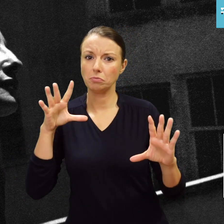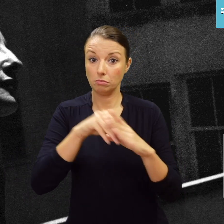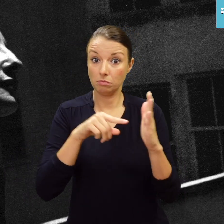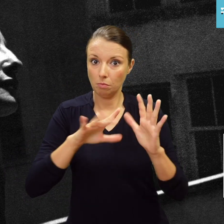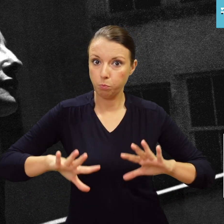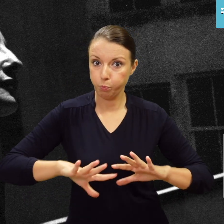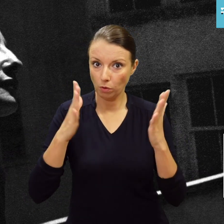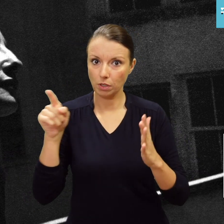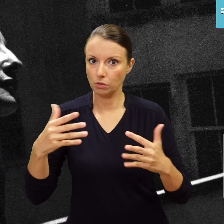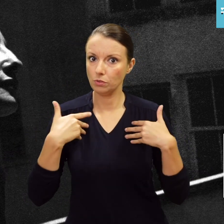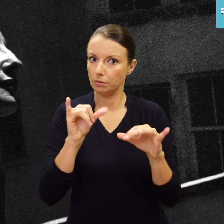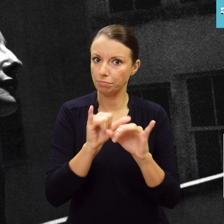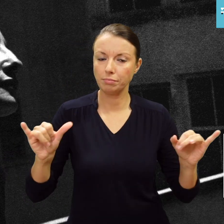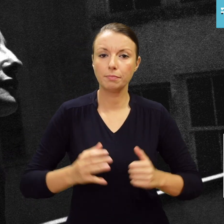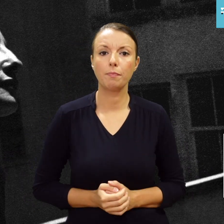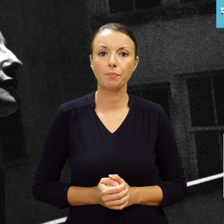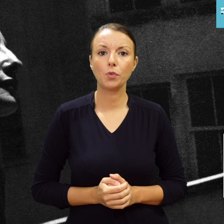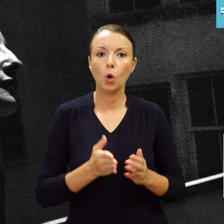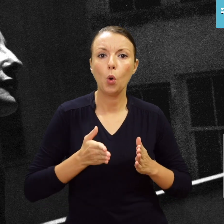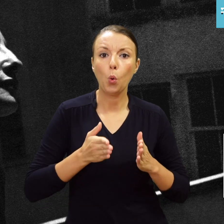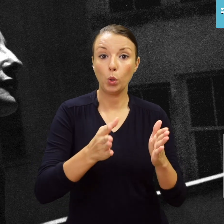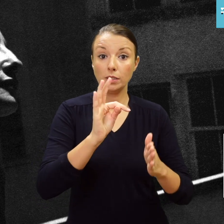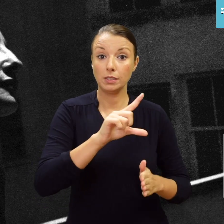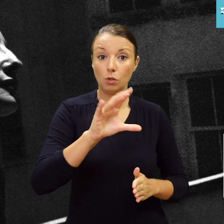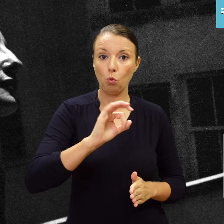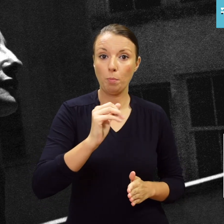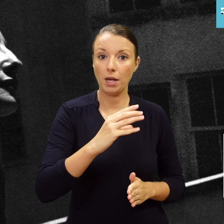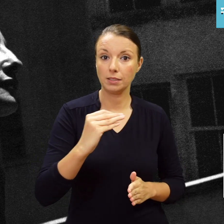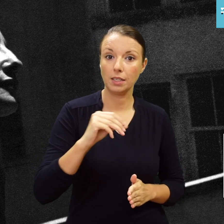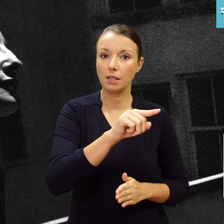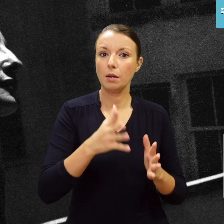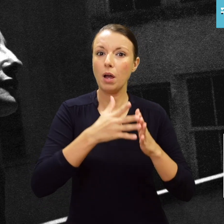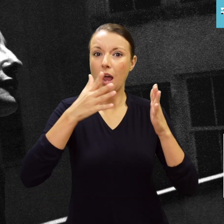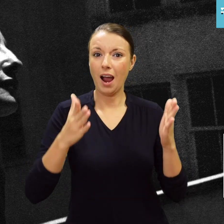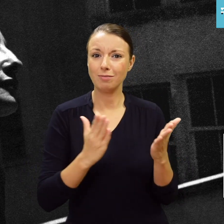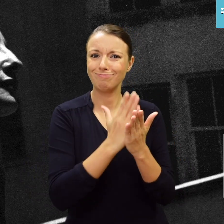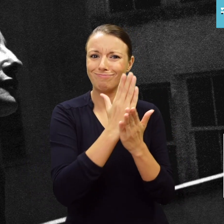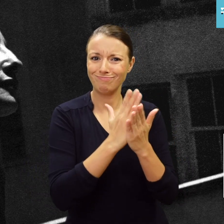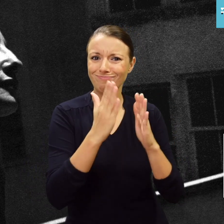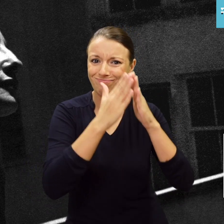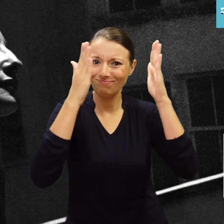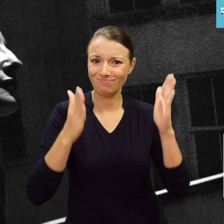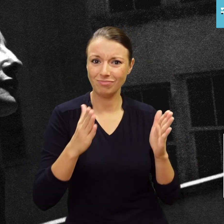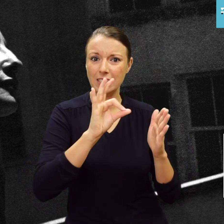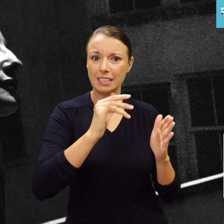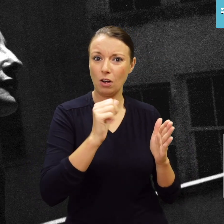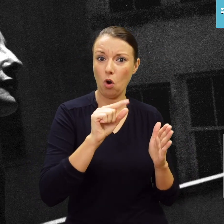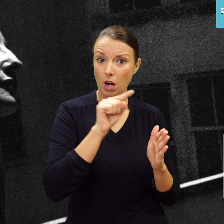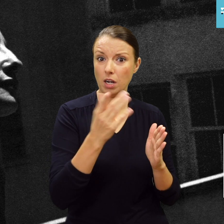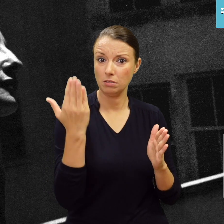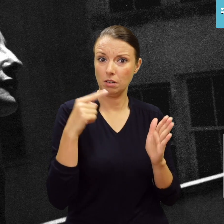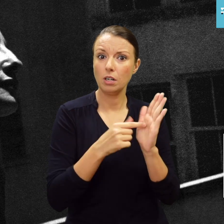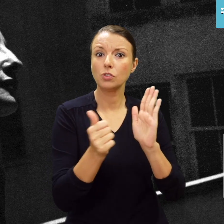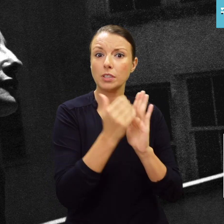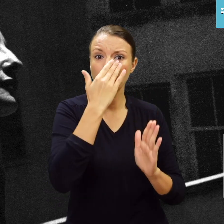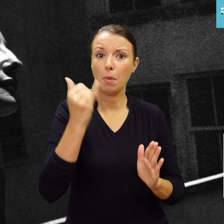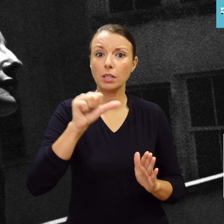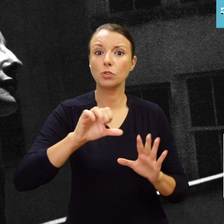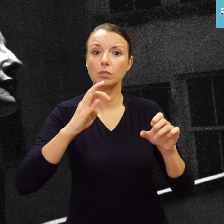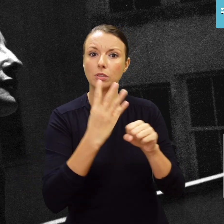Wielka Synagoga przy ulicy Tłomackie została wysadzona przez Niemców 16 maja 1943 roku.